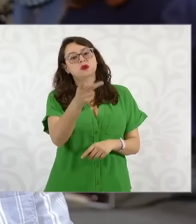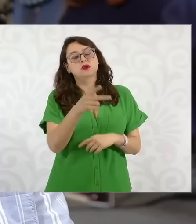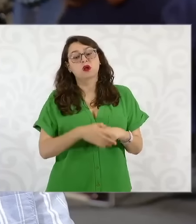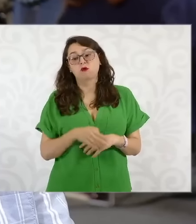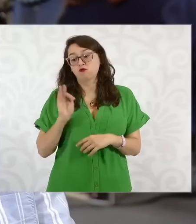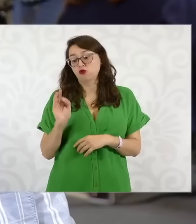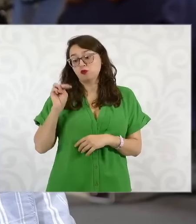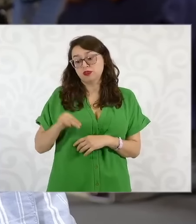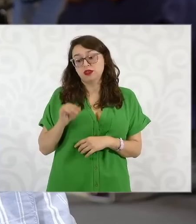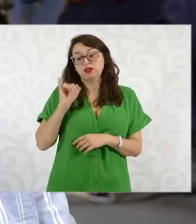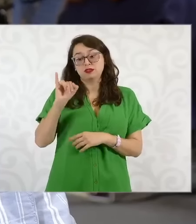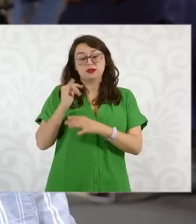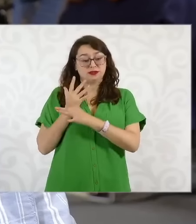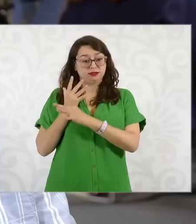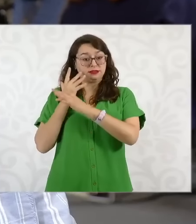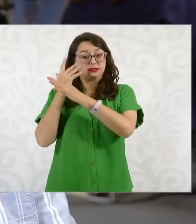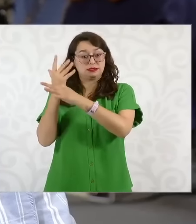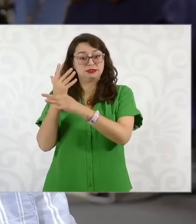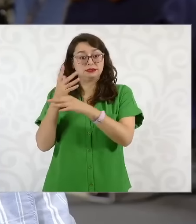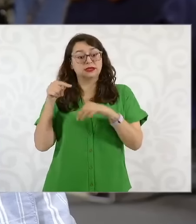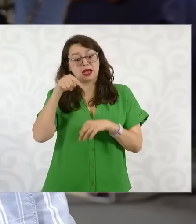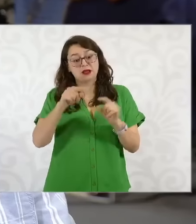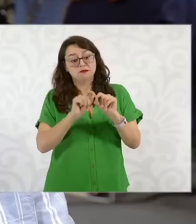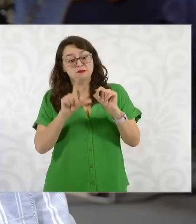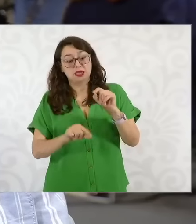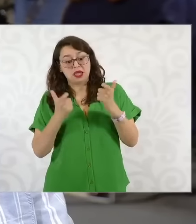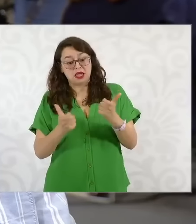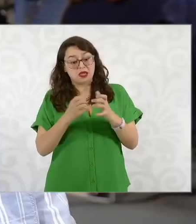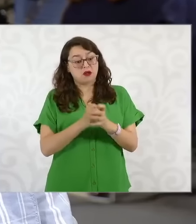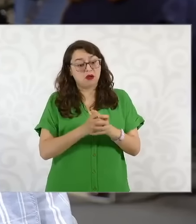Internacional redujo la estimación de crecimiento para este año y el siguiente